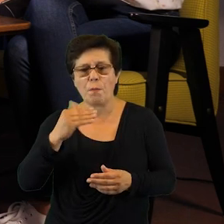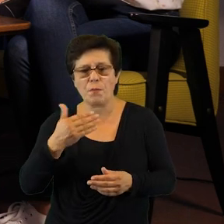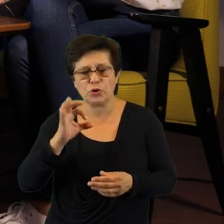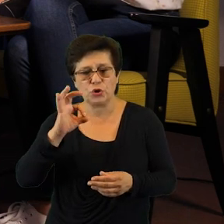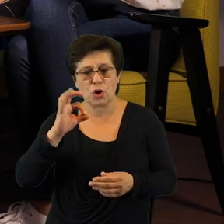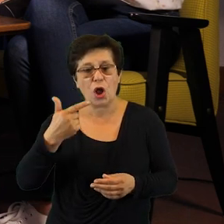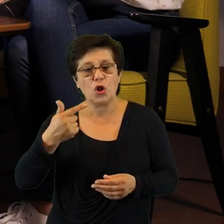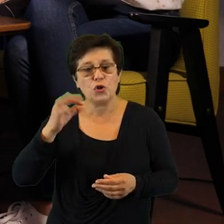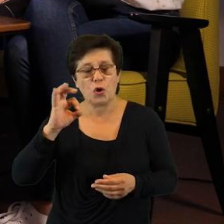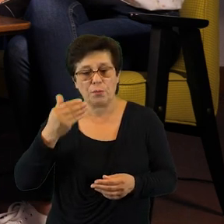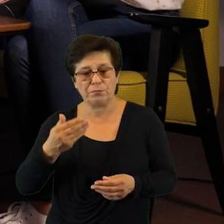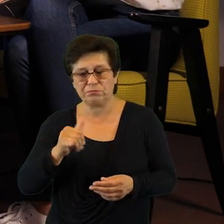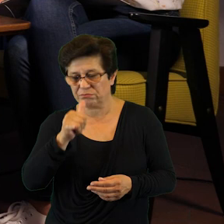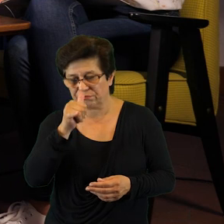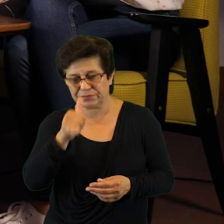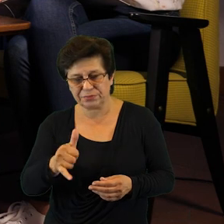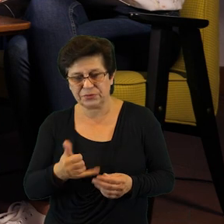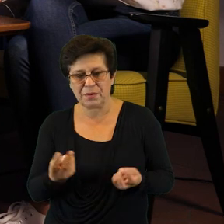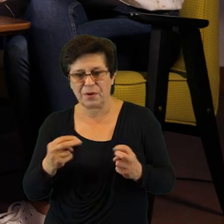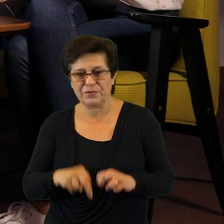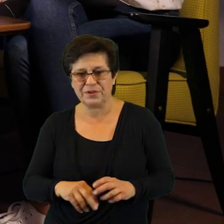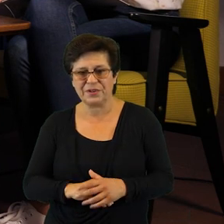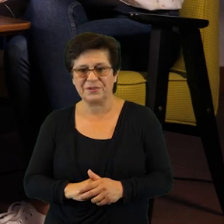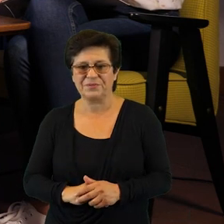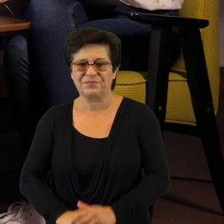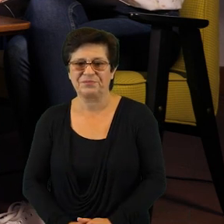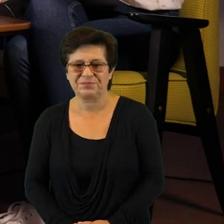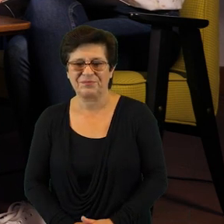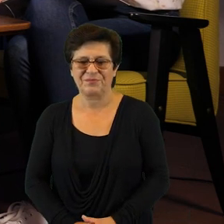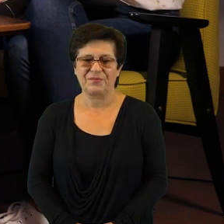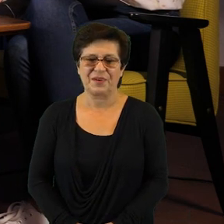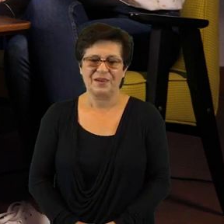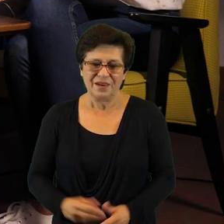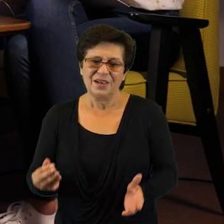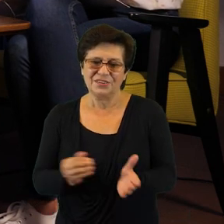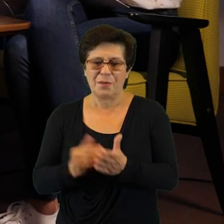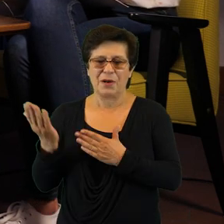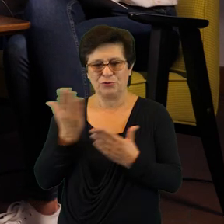nie tylko z uwagi na słonia w nazwisku. Czyli trzeba czytać Słonimskiego. [śmiech]